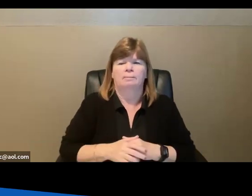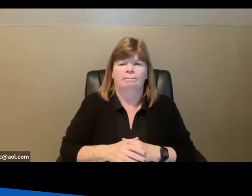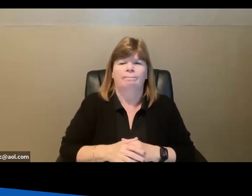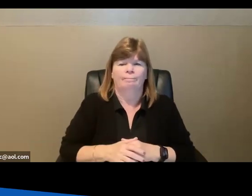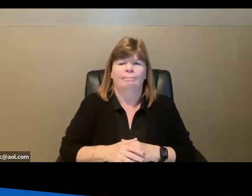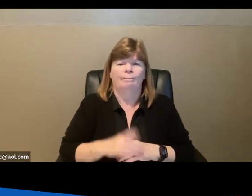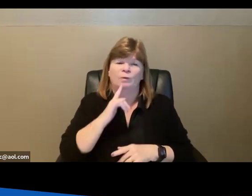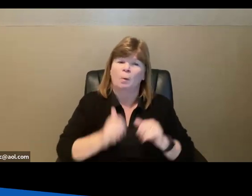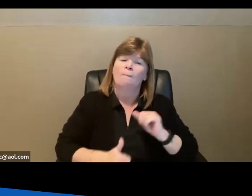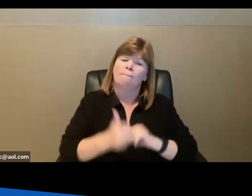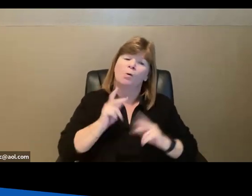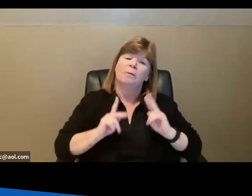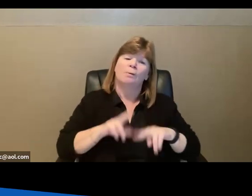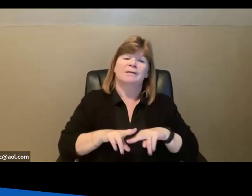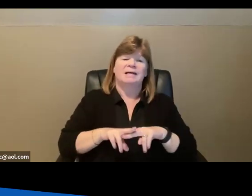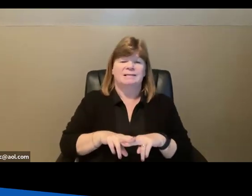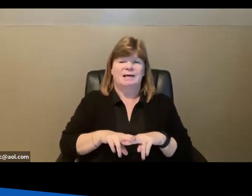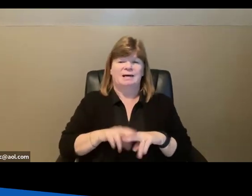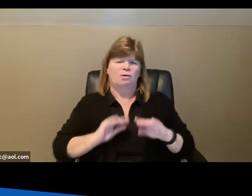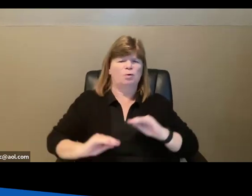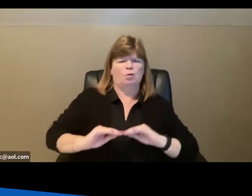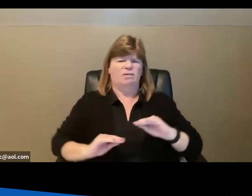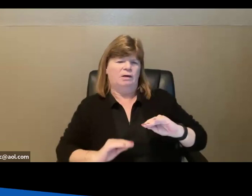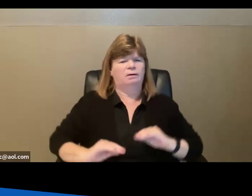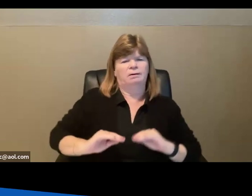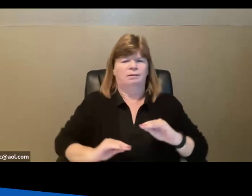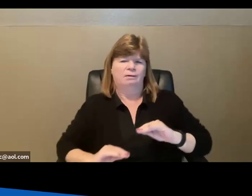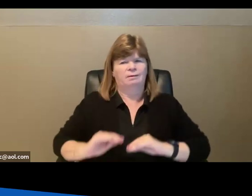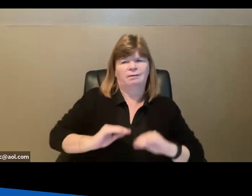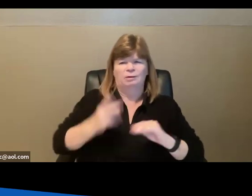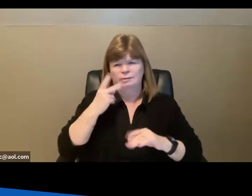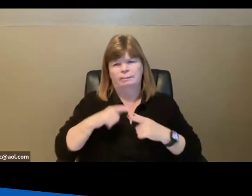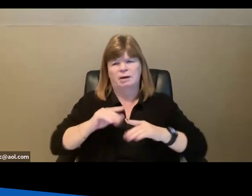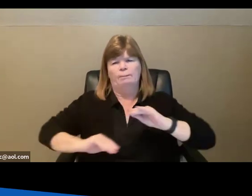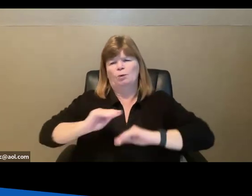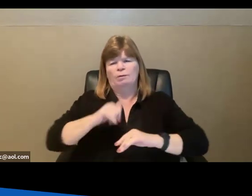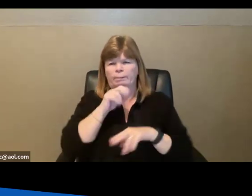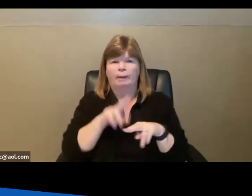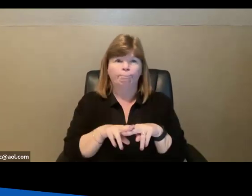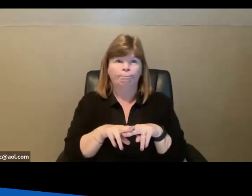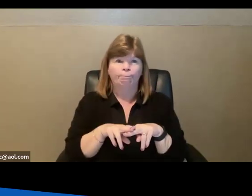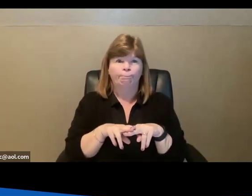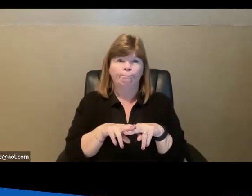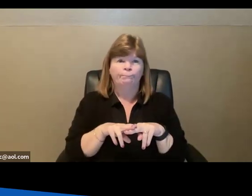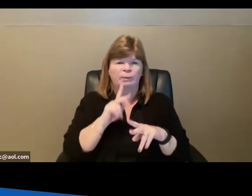La mayoría de la gente, cuando se sienta, se está moviendo. Mírenme. Me estoy moviendo. La gente se está moviendo constantemente.